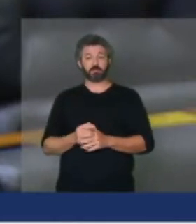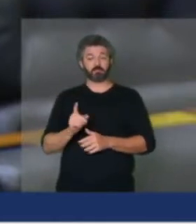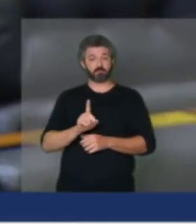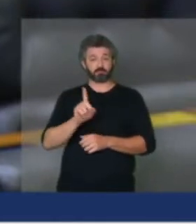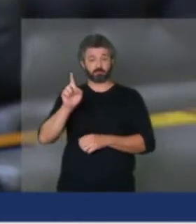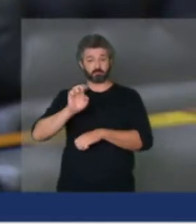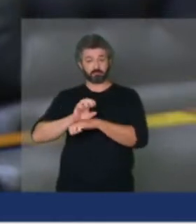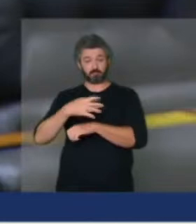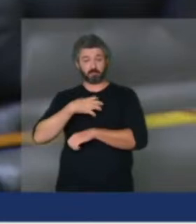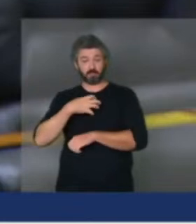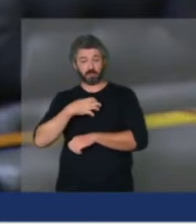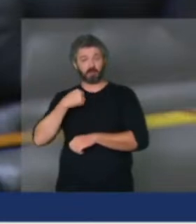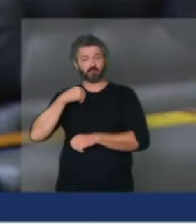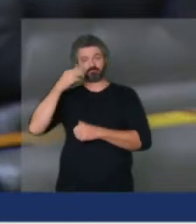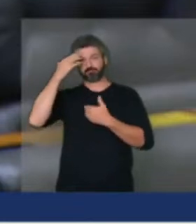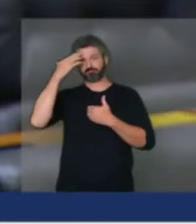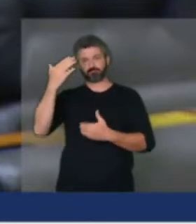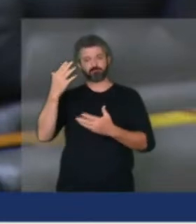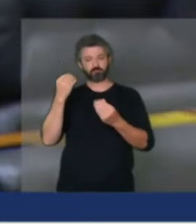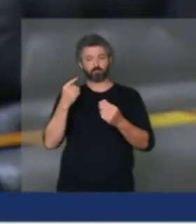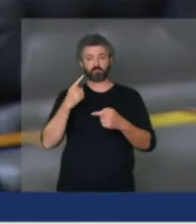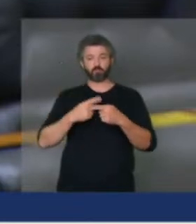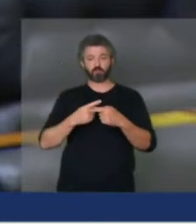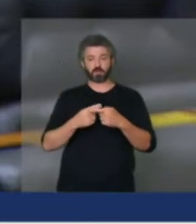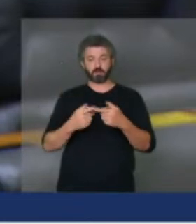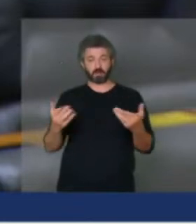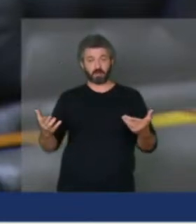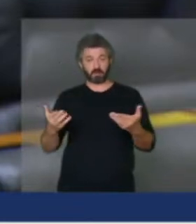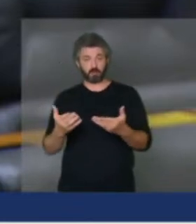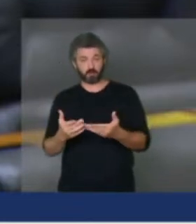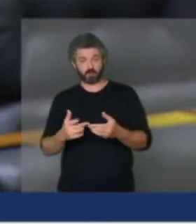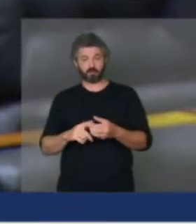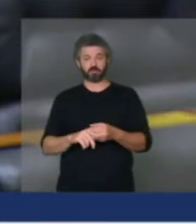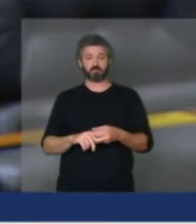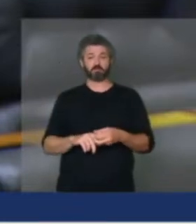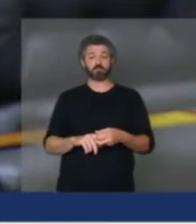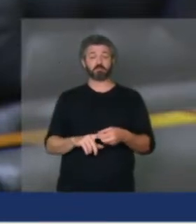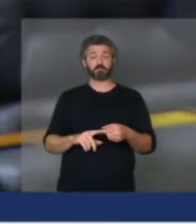BAHIA EU FICO GRATO DE SABER QUE AGORA OS NOSSOS PREFEITOS E PREFEITAS AO QUAL EU FAÇO UMA HOMENAGEM PELO SEU DIA